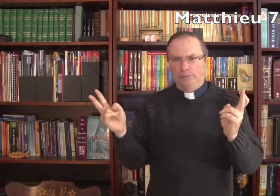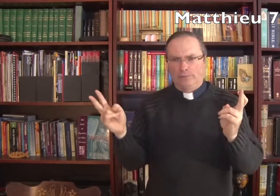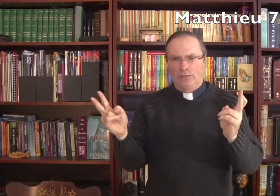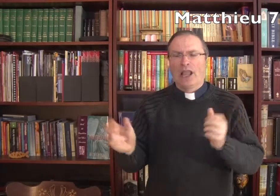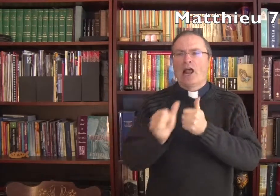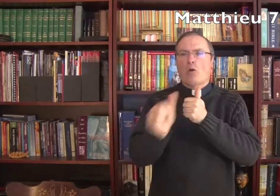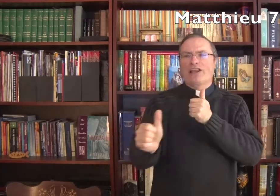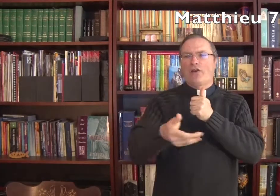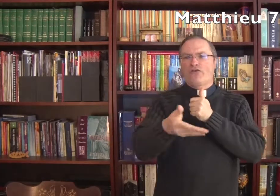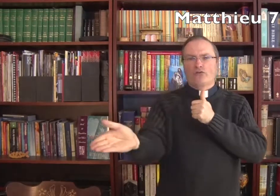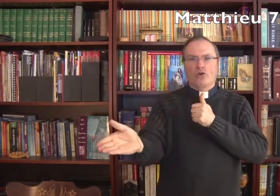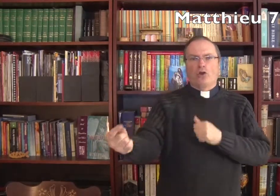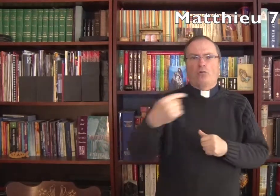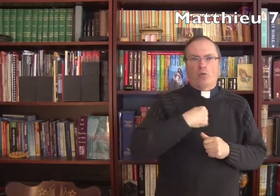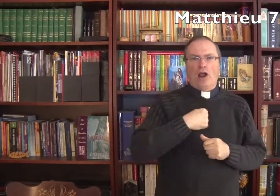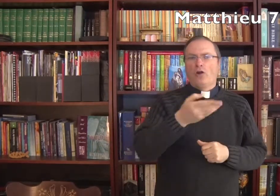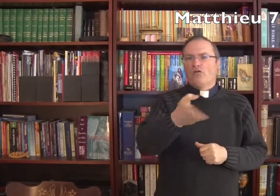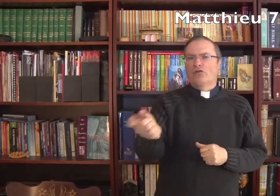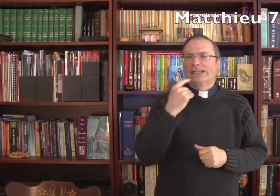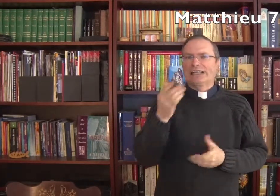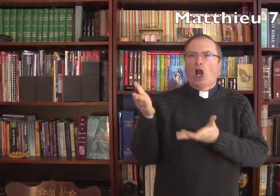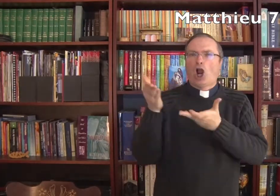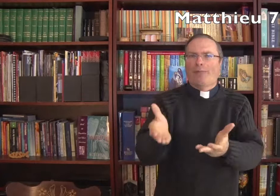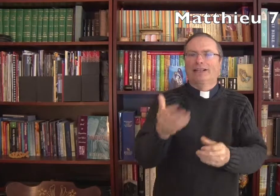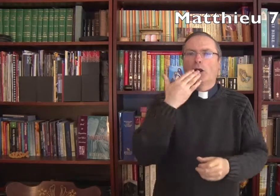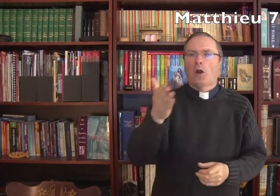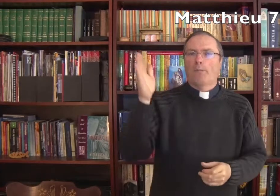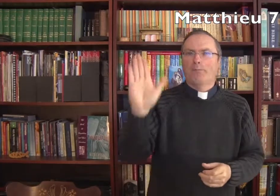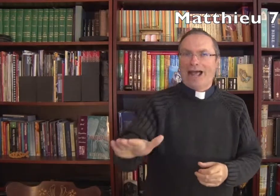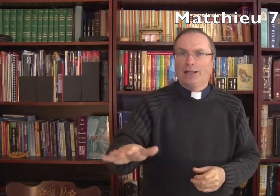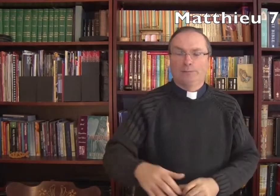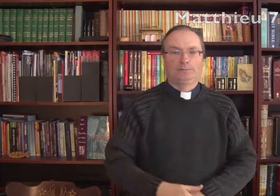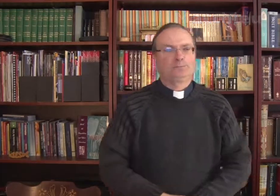Éloignez-vous de moi, vous qui commettez le mal!’